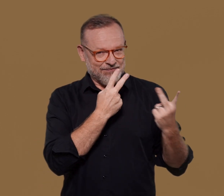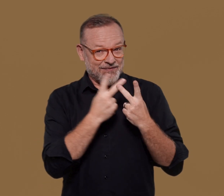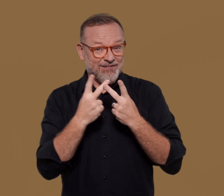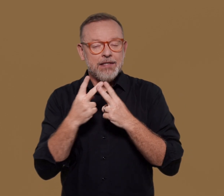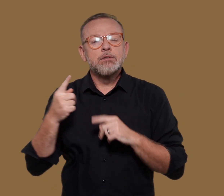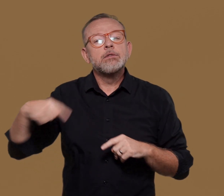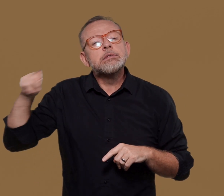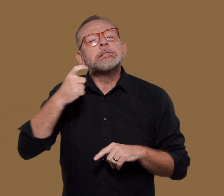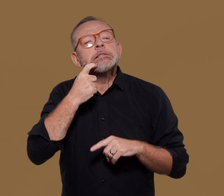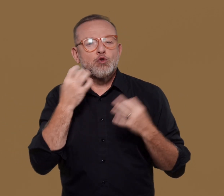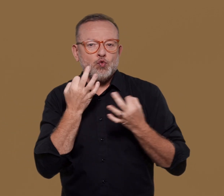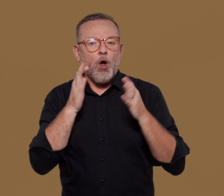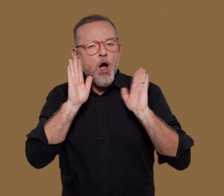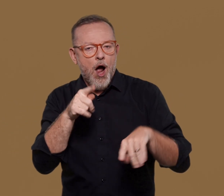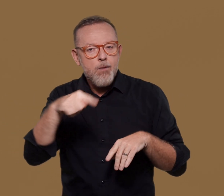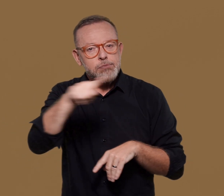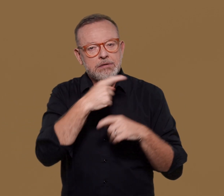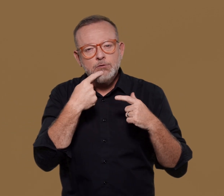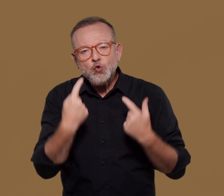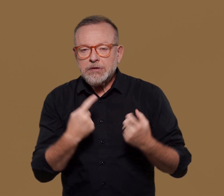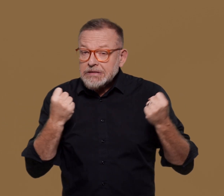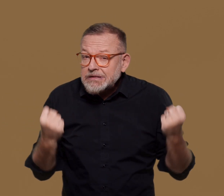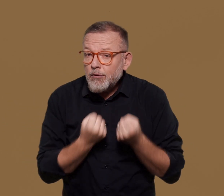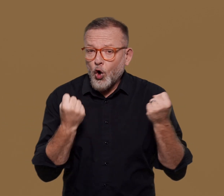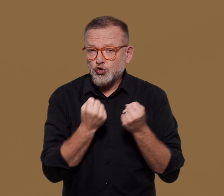věříme, že neslyšícím pomůže orientovat se na našich stránkách